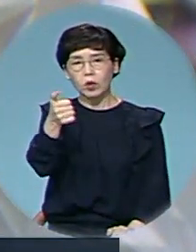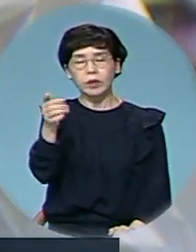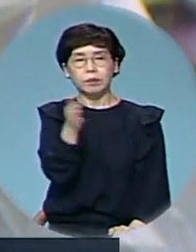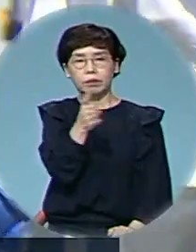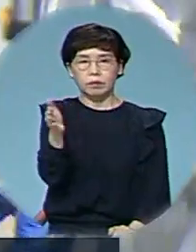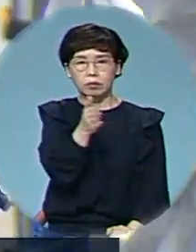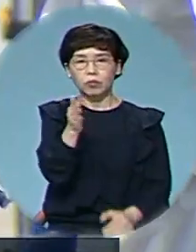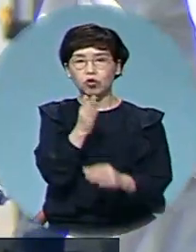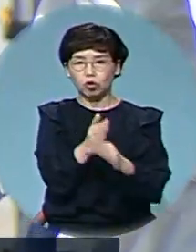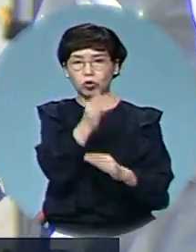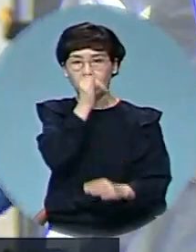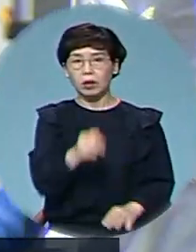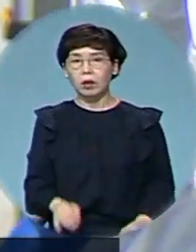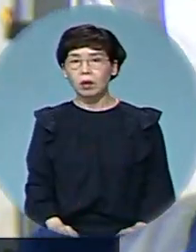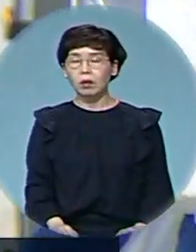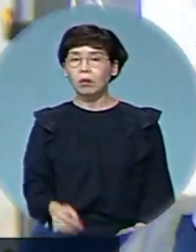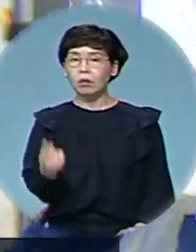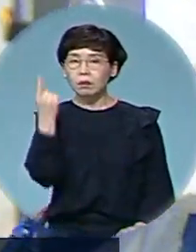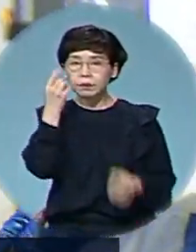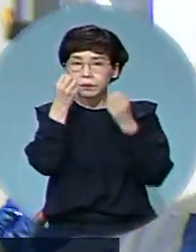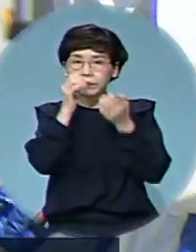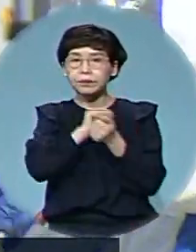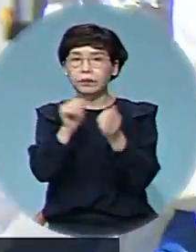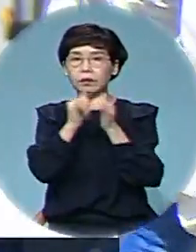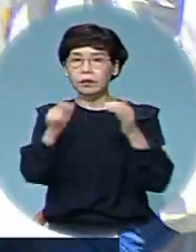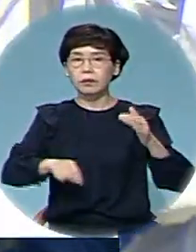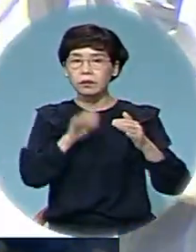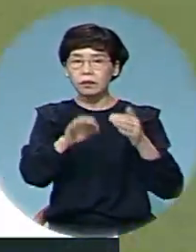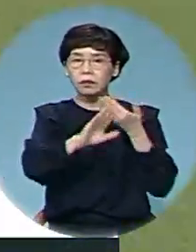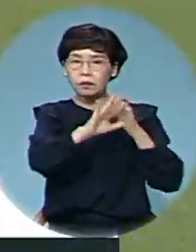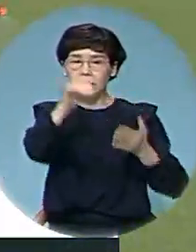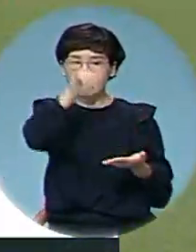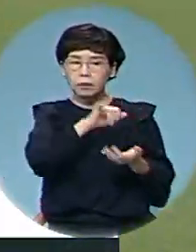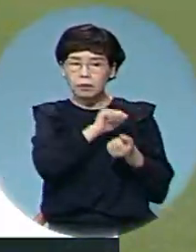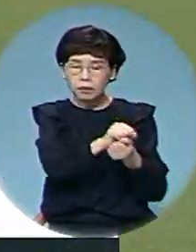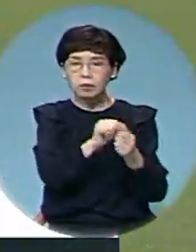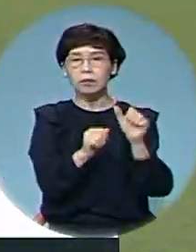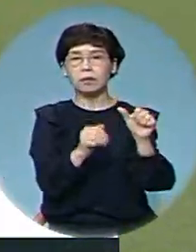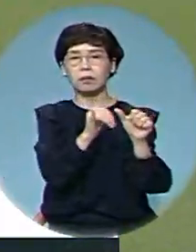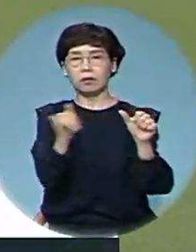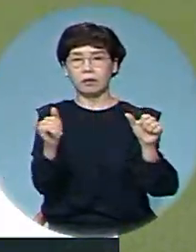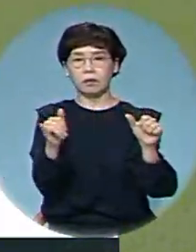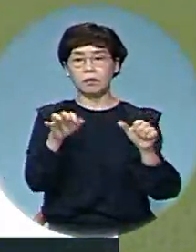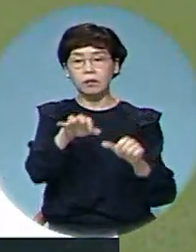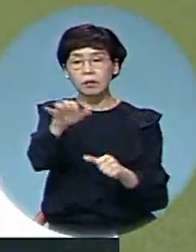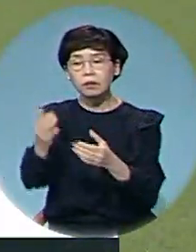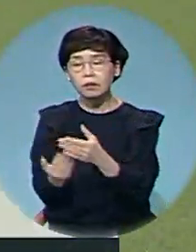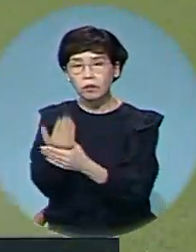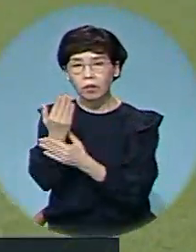있습니다. 어제 신규 확진자 가운데 해외 유입은 5명, 지역 발생 사례는 40명으로 잠정